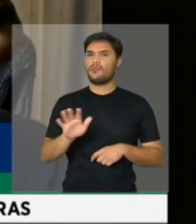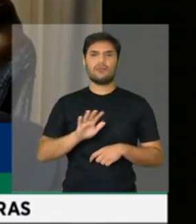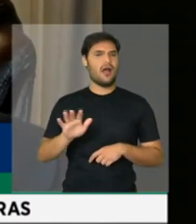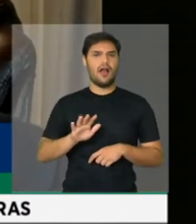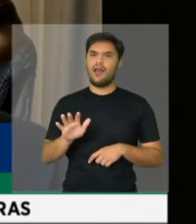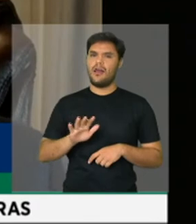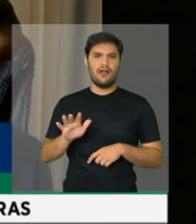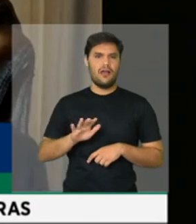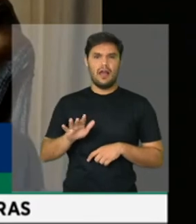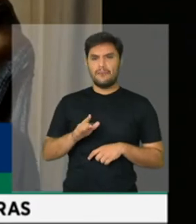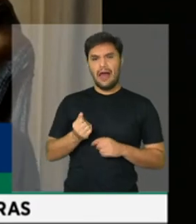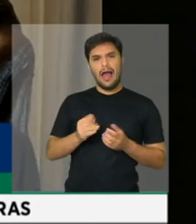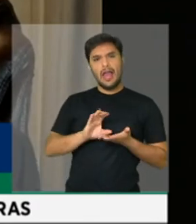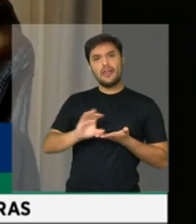GOVERNO? TEM QUE... IMPORTA... DE FATO... AO